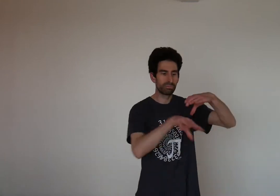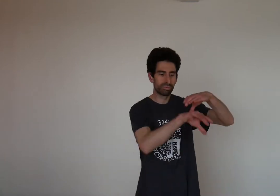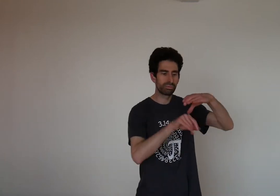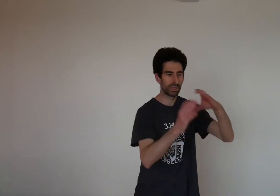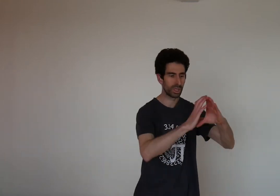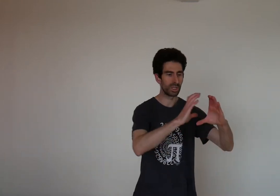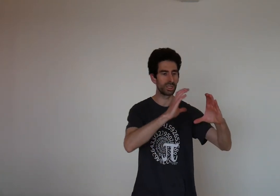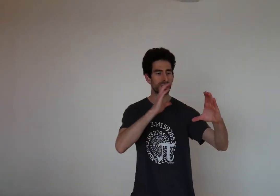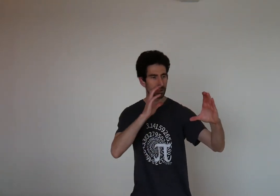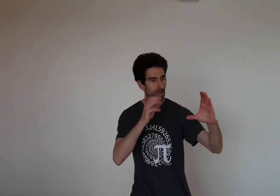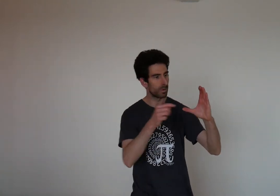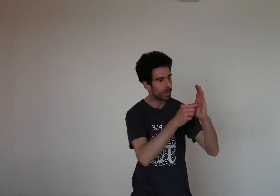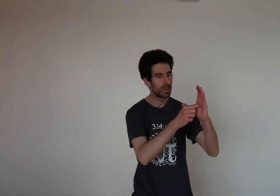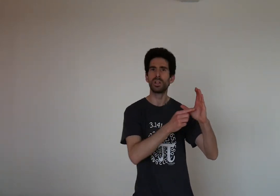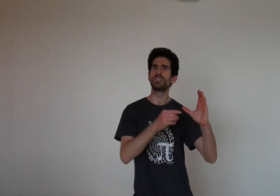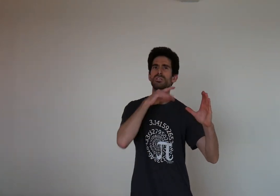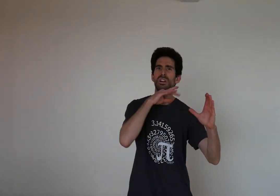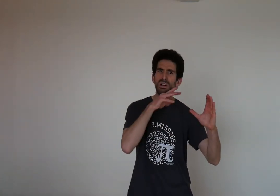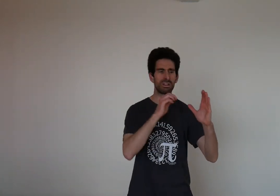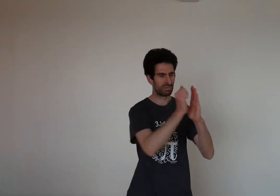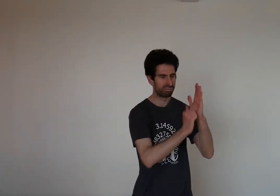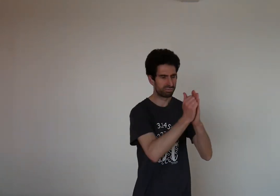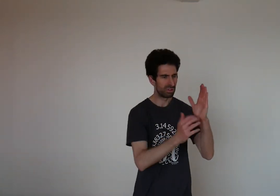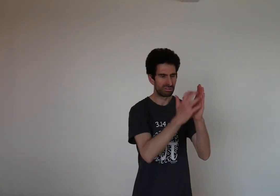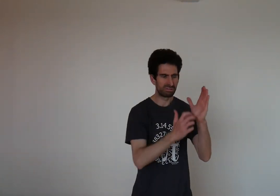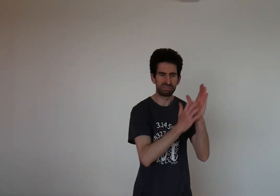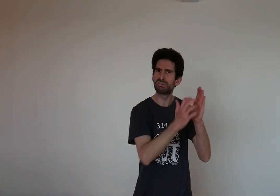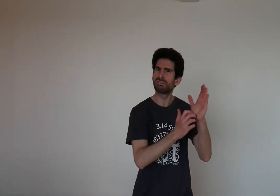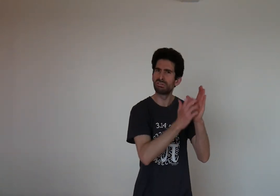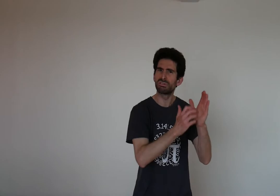Nettoyer les canalisations quand elles sont sales.